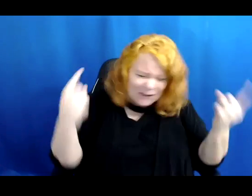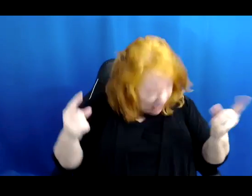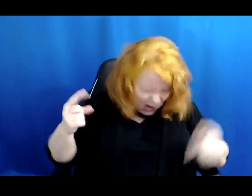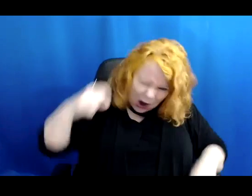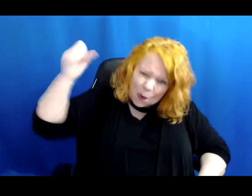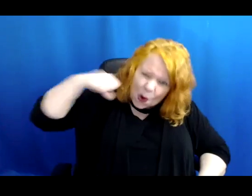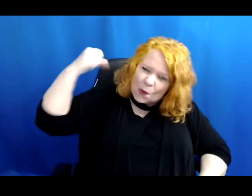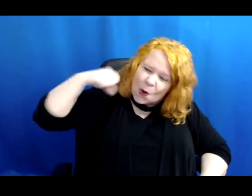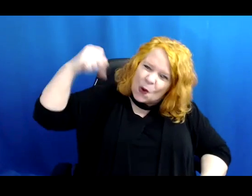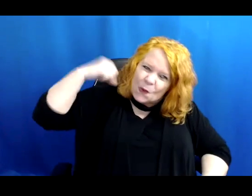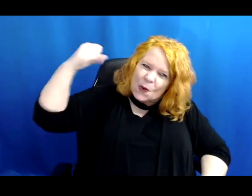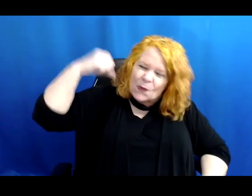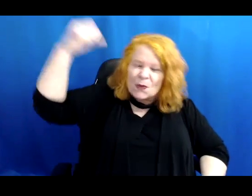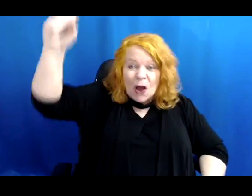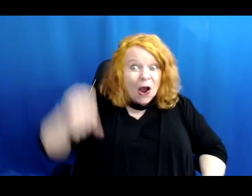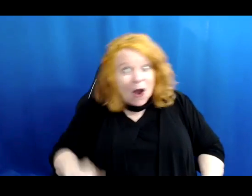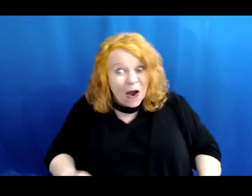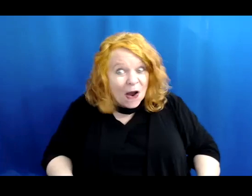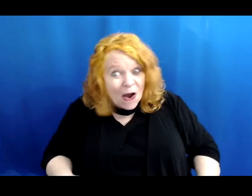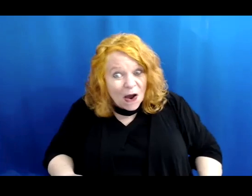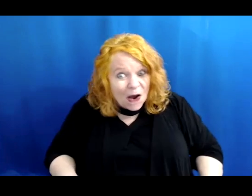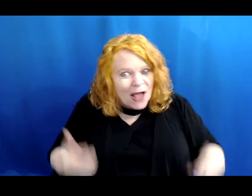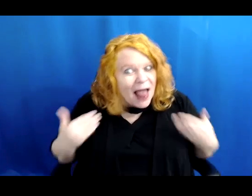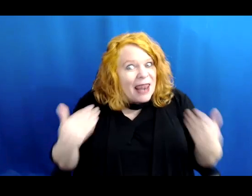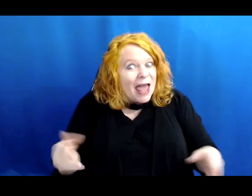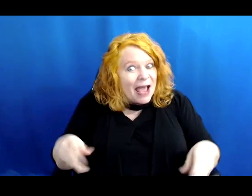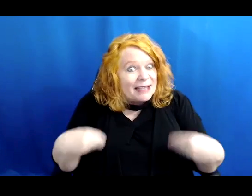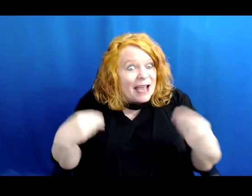WOOH! WOOH!